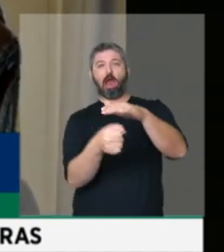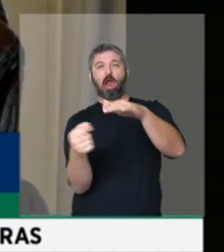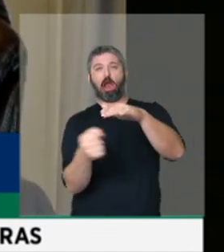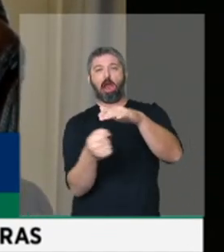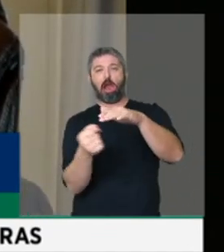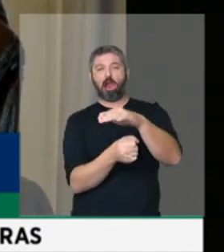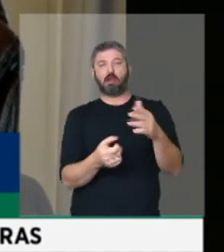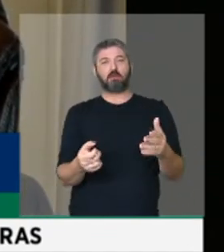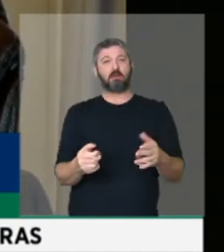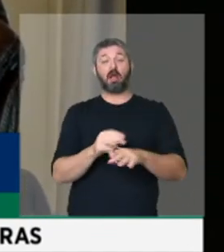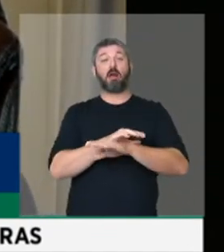DESEMPENHO DESTA EMPRESA. NÓS PRECISAMOS DIMINUIR O TAMANHO